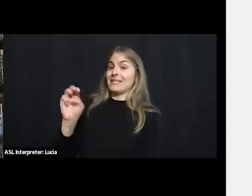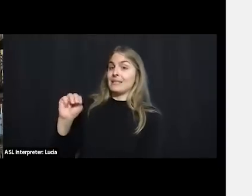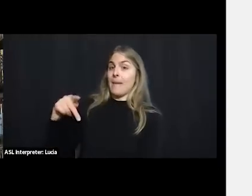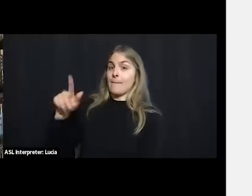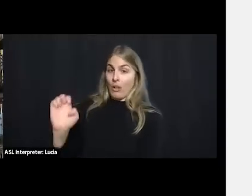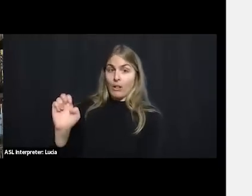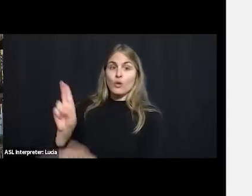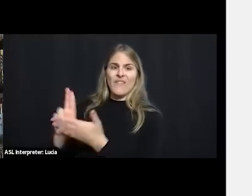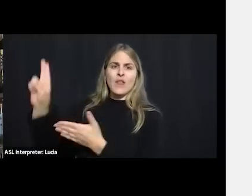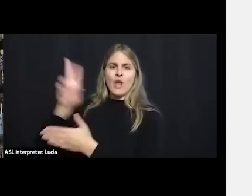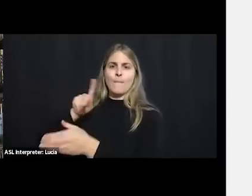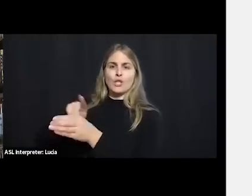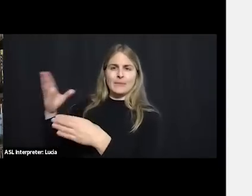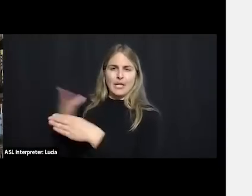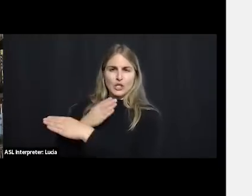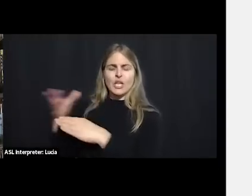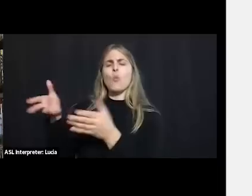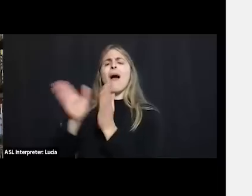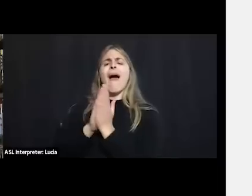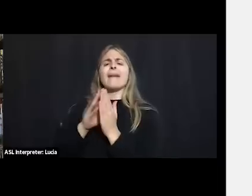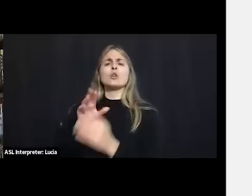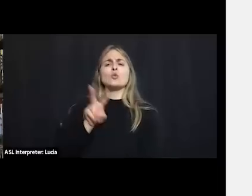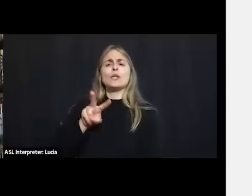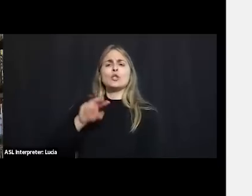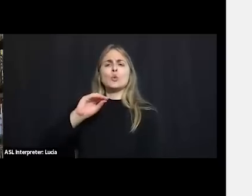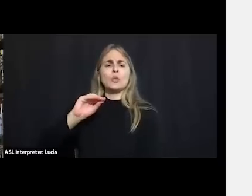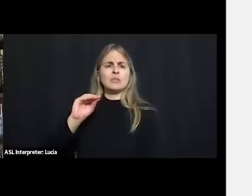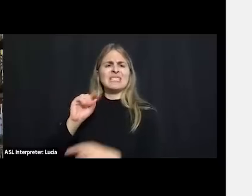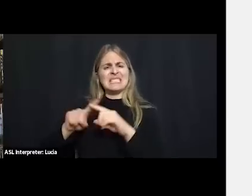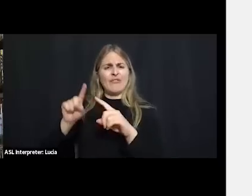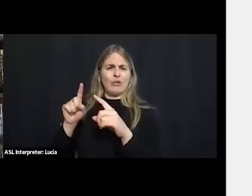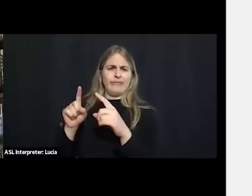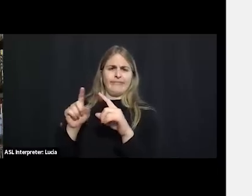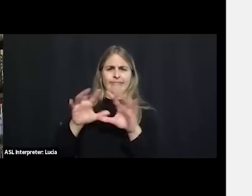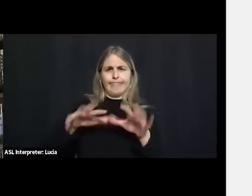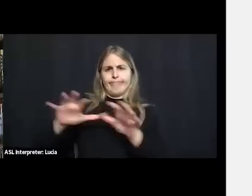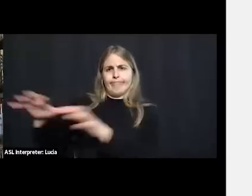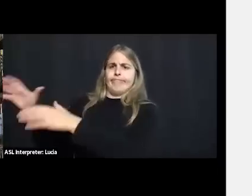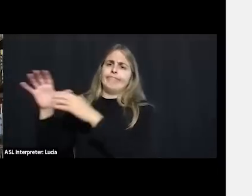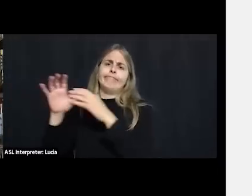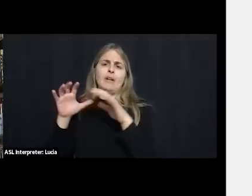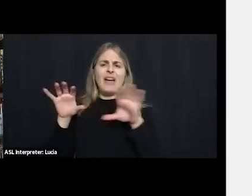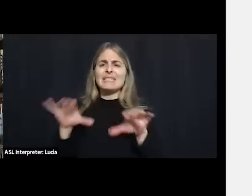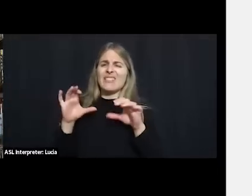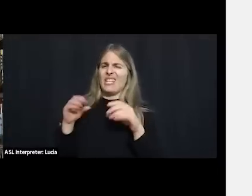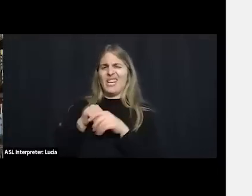que pregunta sobre 22 áreas diferentes de participación en una amplia variedad de dominios. Y se le pregunta a las personas